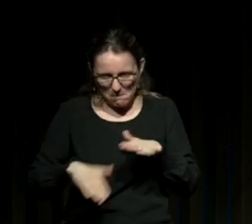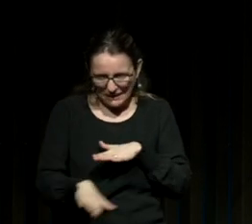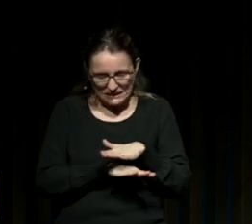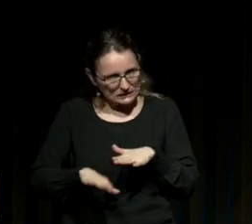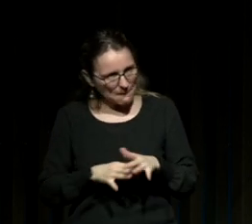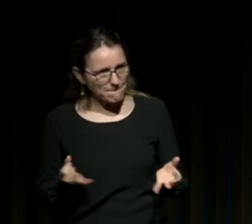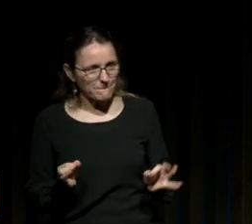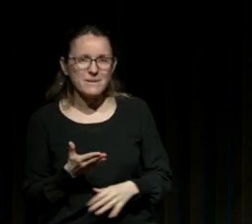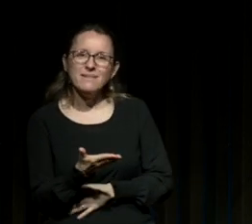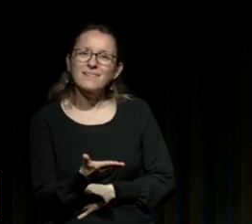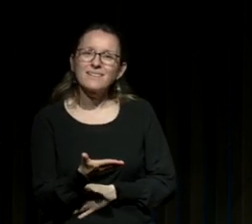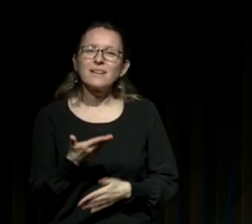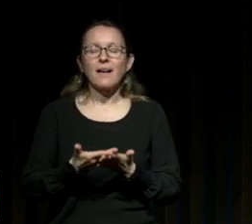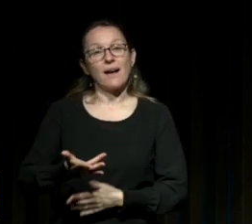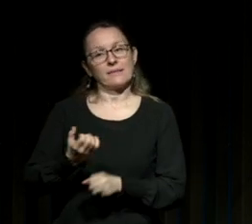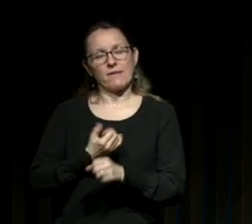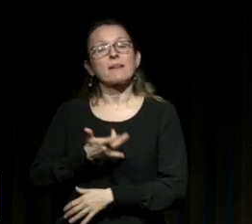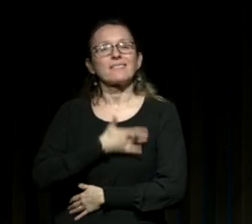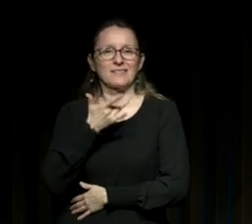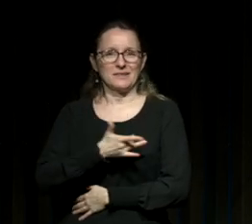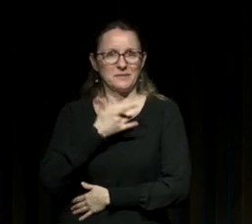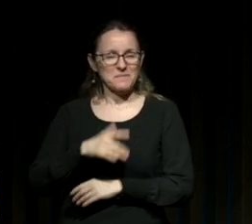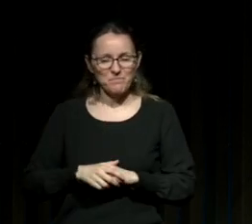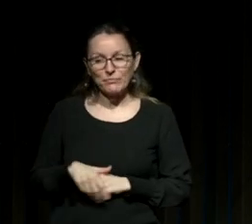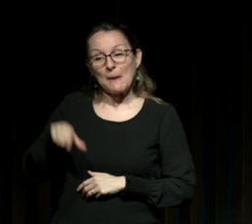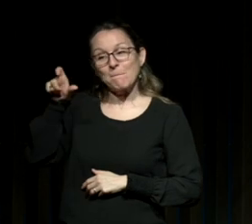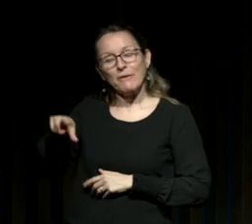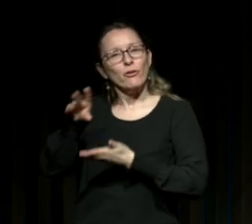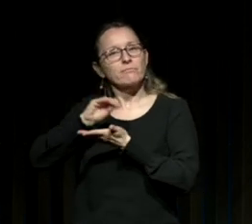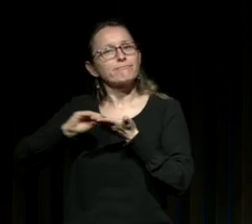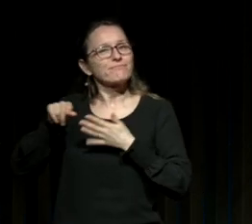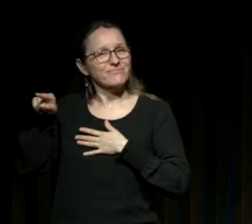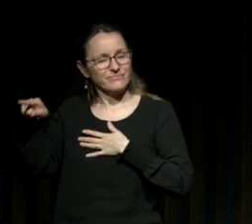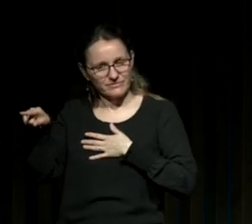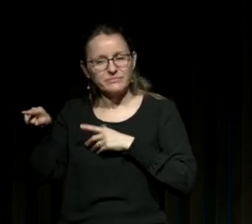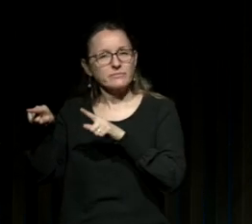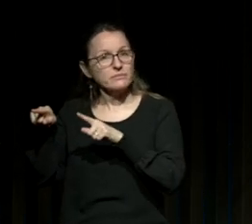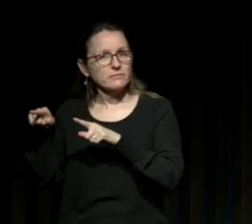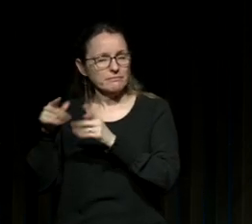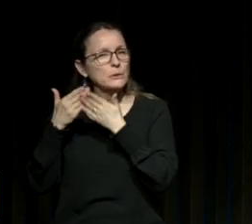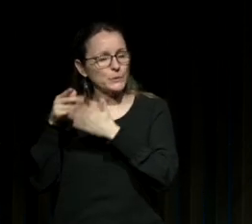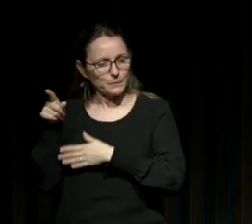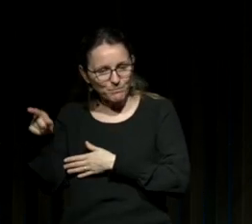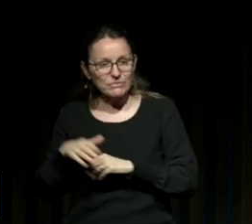intéressant les auteurs ont utilisé un smartphone ils ont demandé à des sujets volontaires de toutes